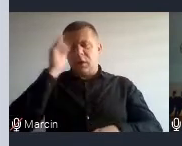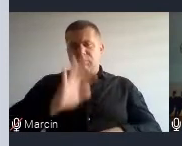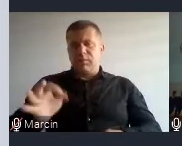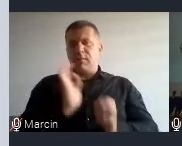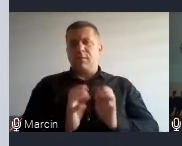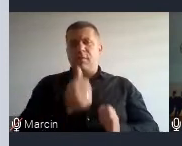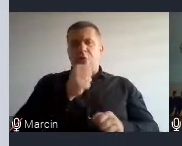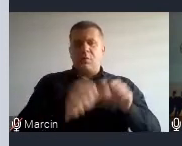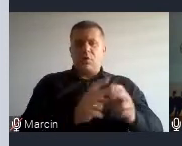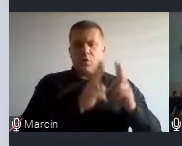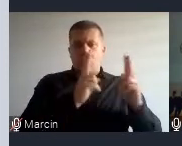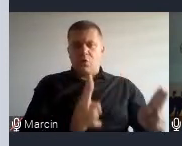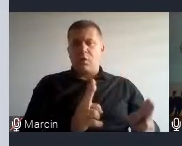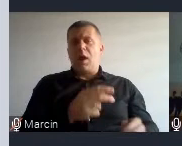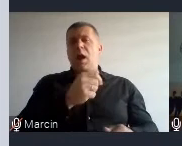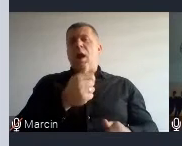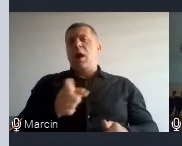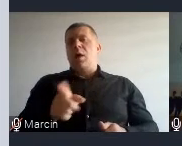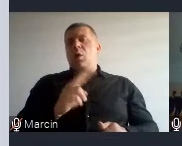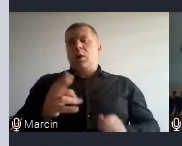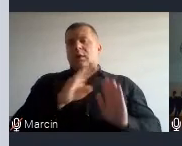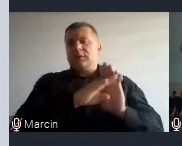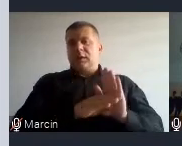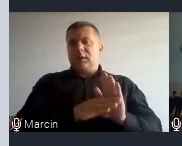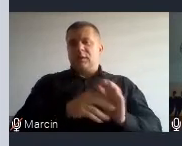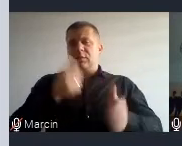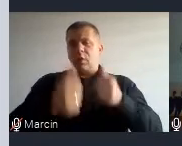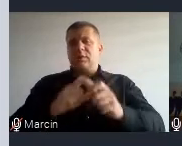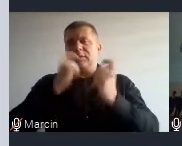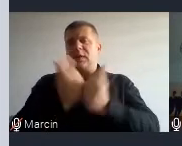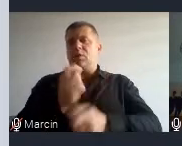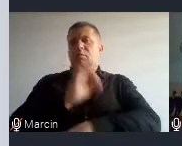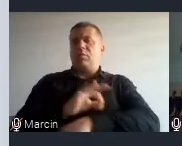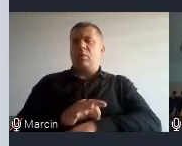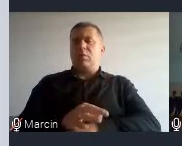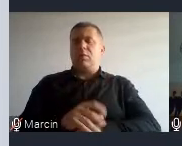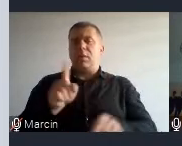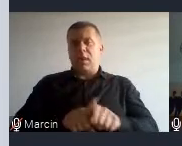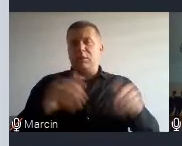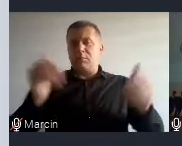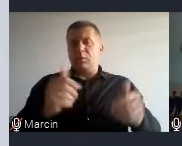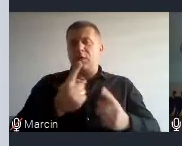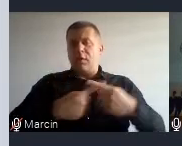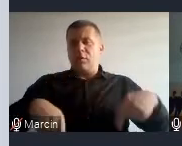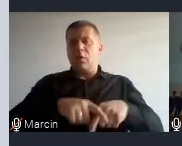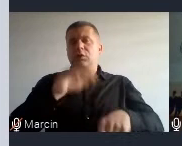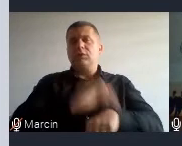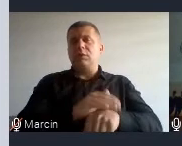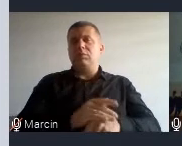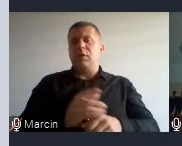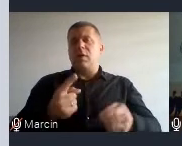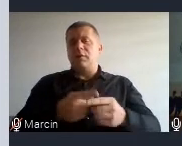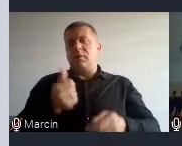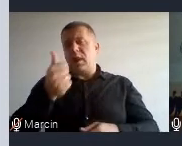a w zasadzie konkurencyjności szacowanie w całości projektu i możliwość wykonania zamówienia przez jednego wykonawcę.